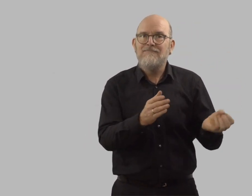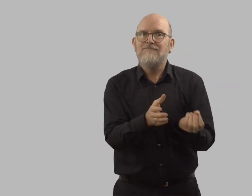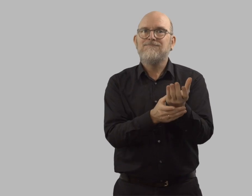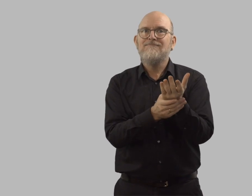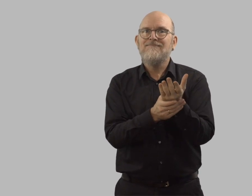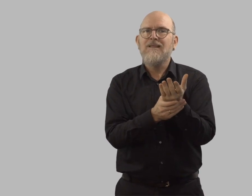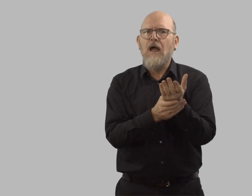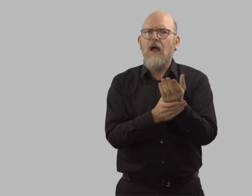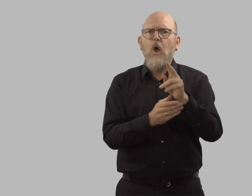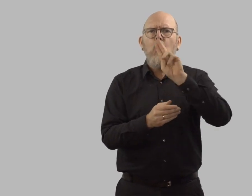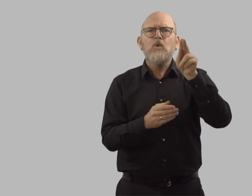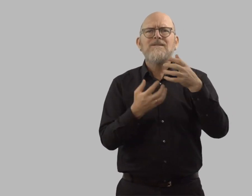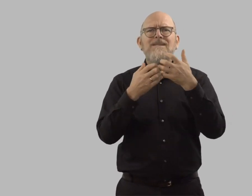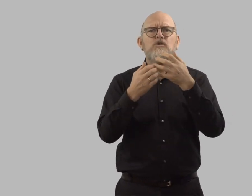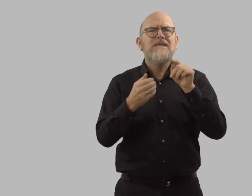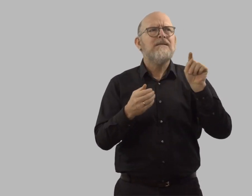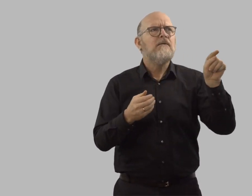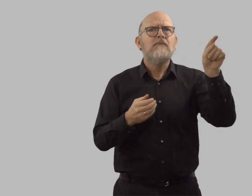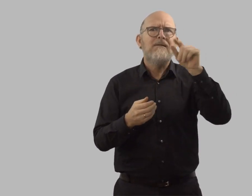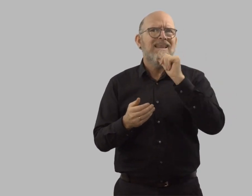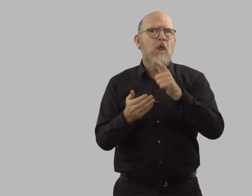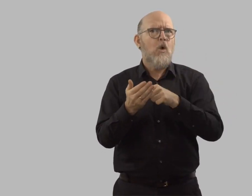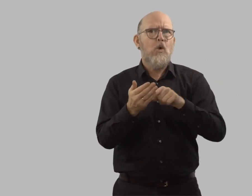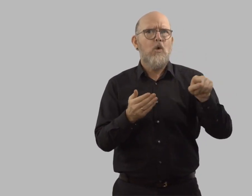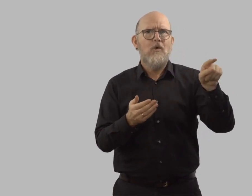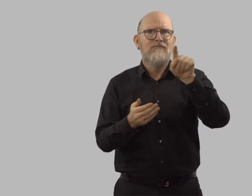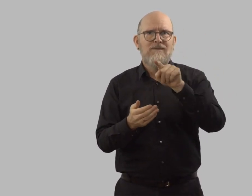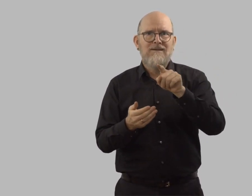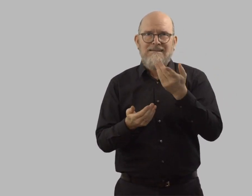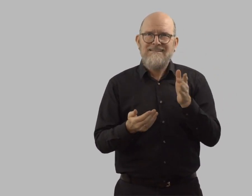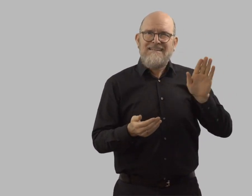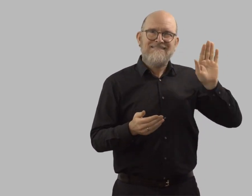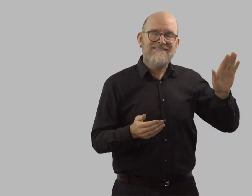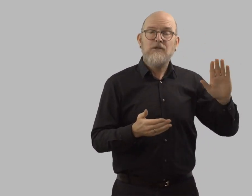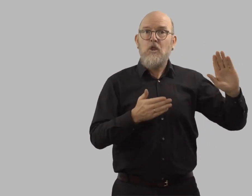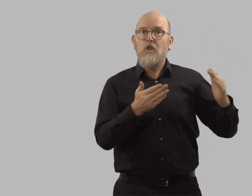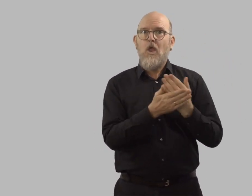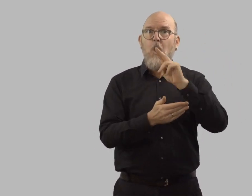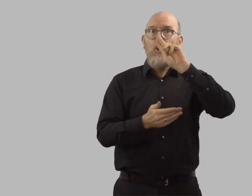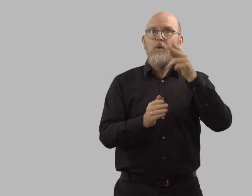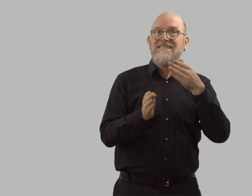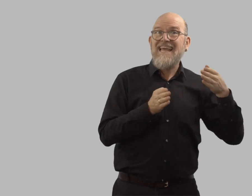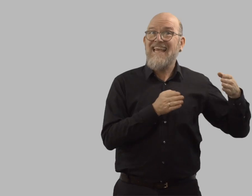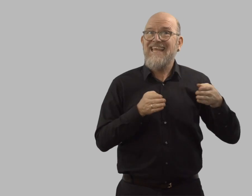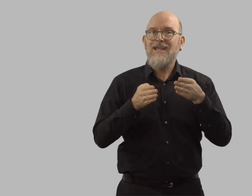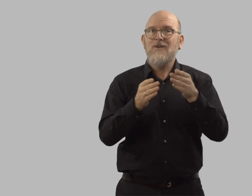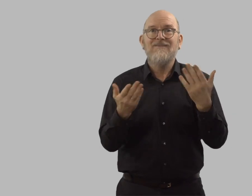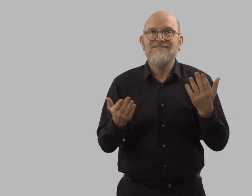doch entstand in jenem Hochschulkurs Franz Čižeks eine neue Kunstrichtung: